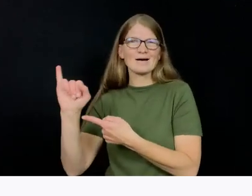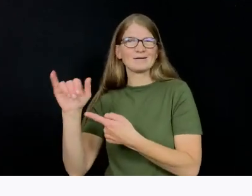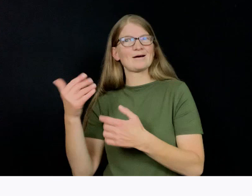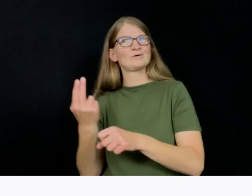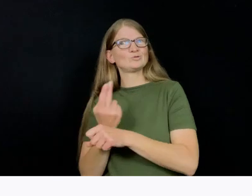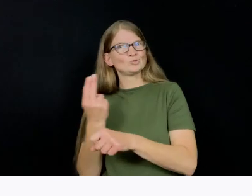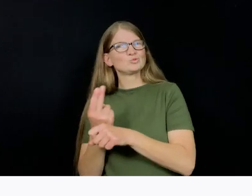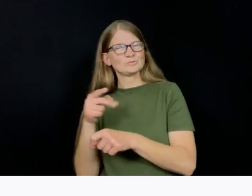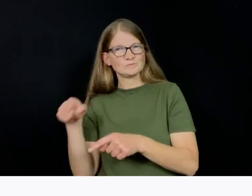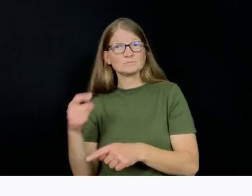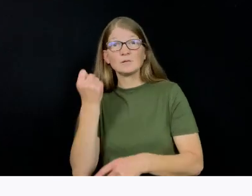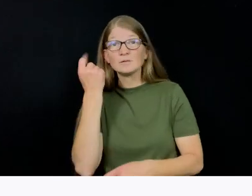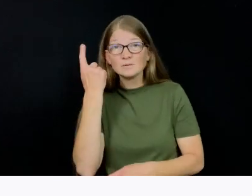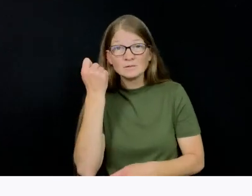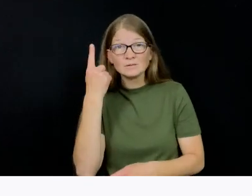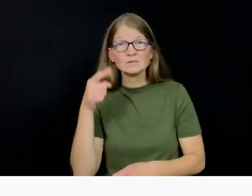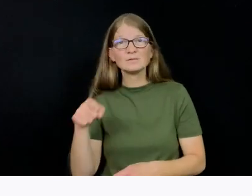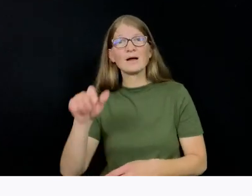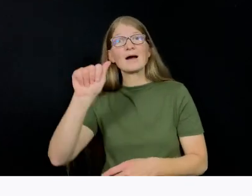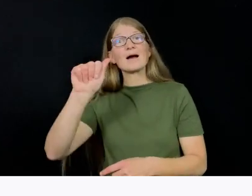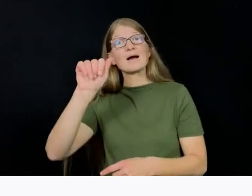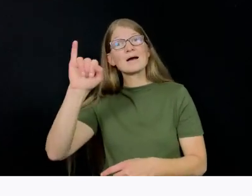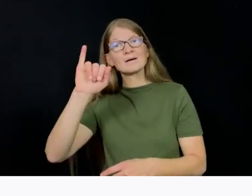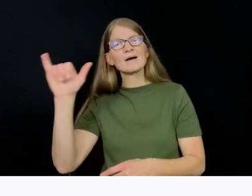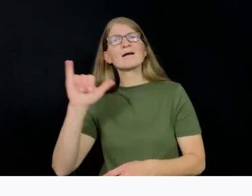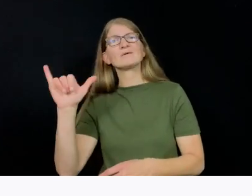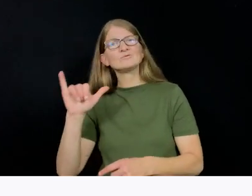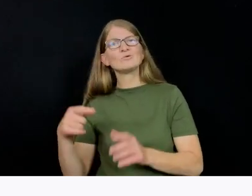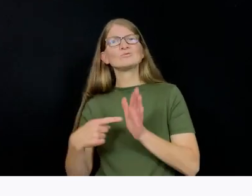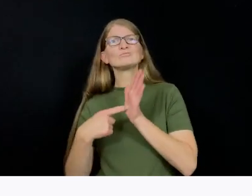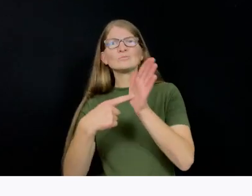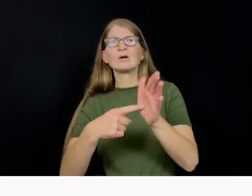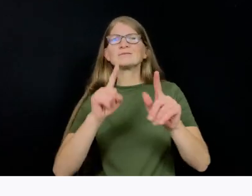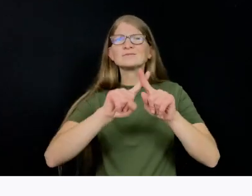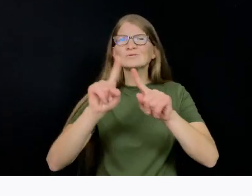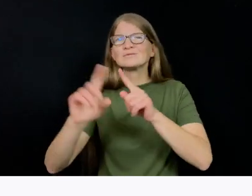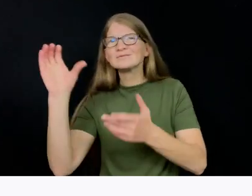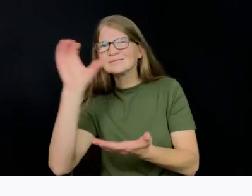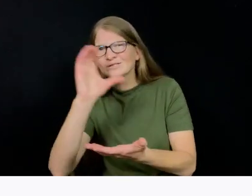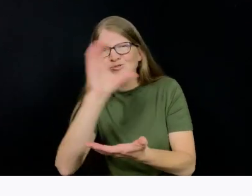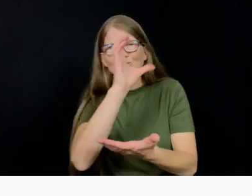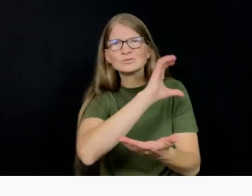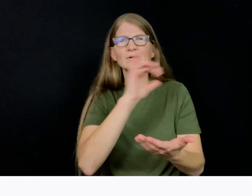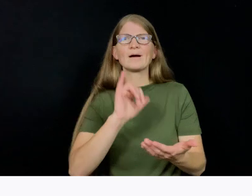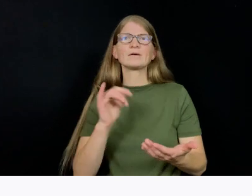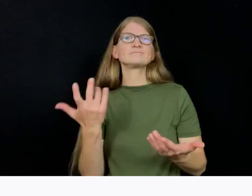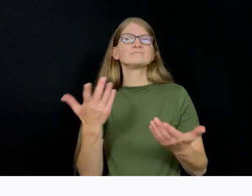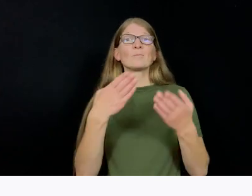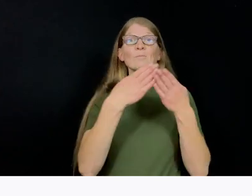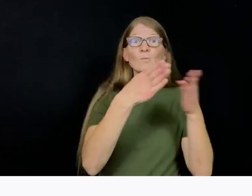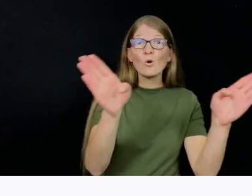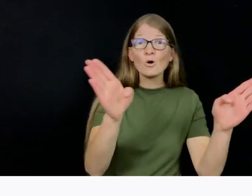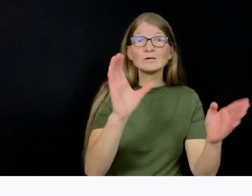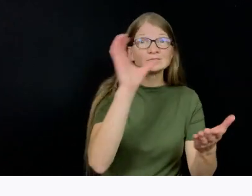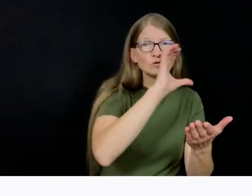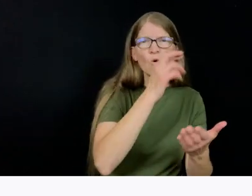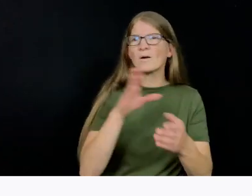بالإضافة إلى التهجئة فإن ذكاء الاصطناعي يحسّن النتائج لكل أنواع عمليات البحث: عمليات البحث الواسعة وعمليات البحث المحدّدة للغاية